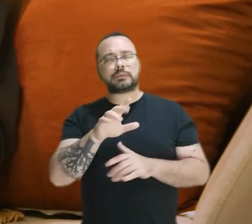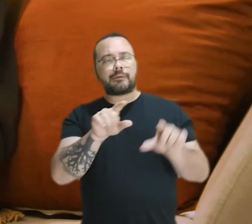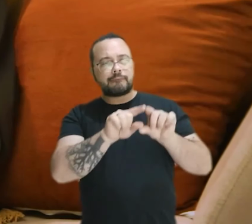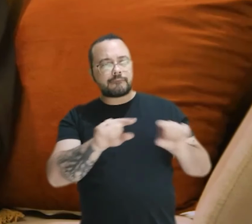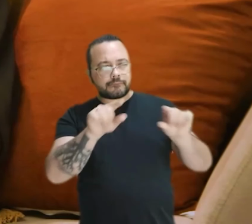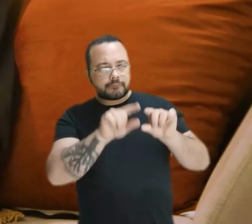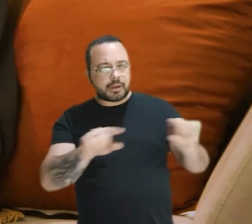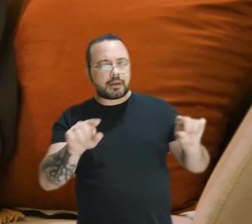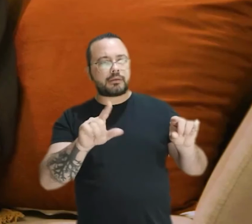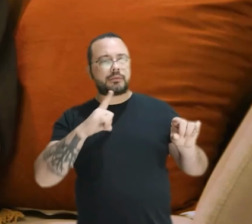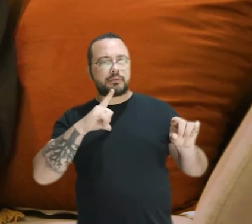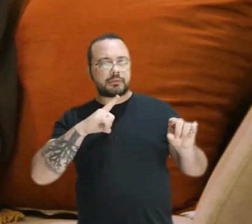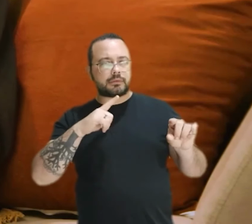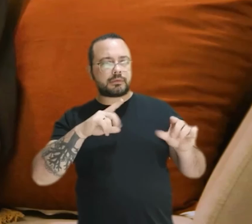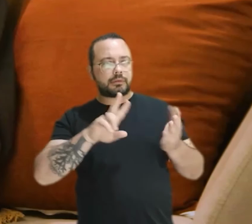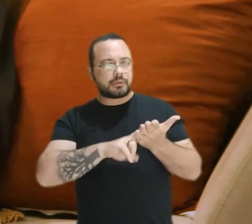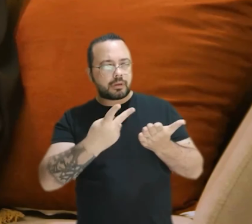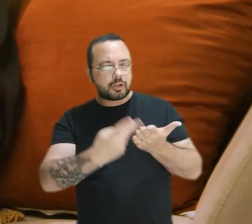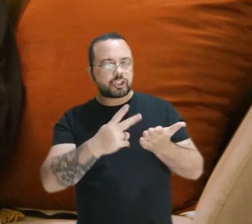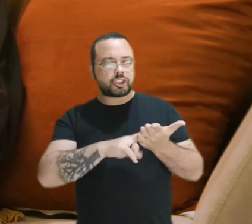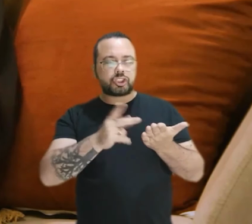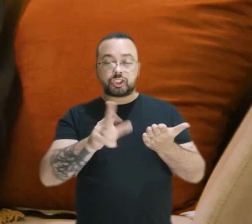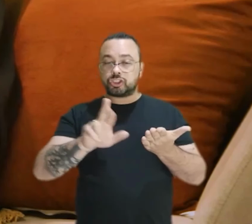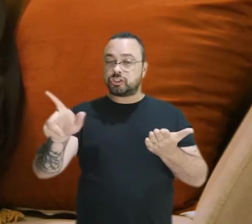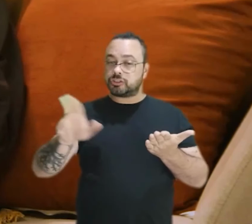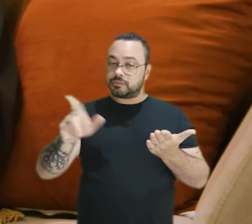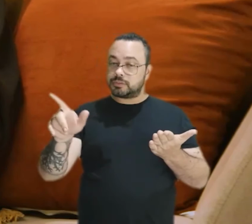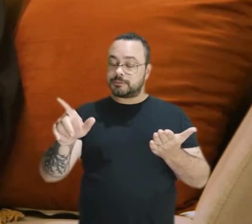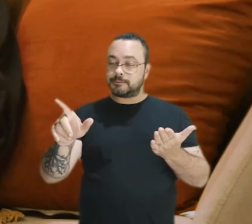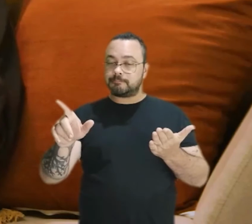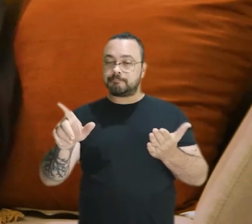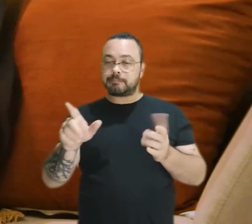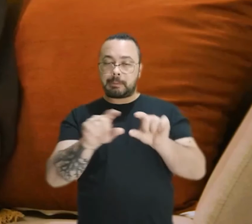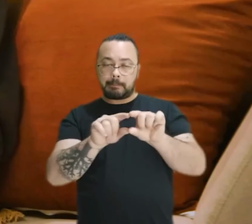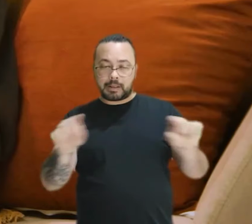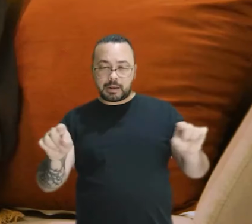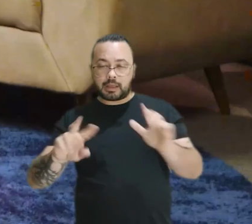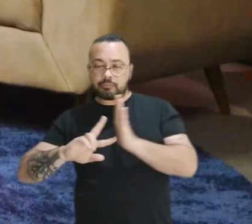em palavras que podem significar duas coisas ao mesmo tempo,